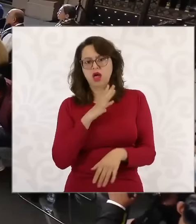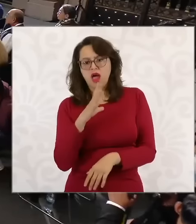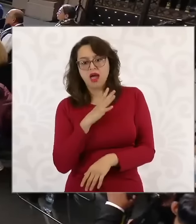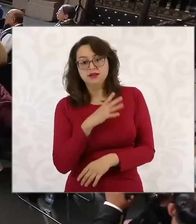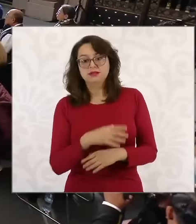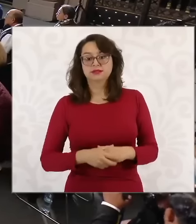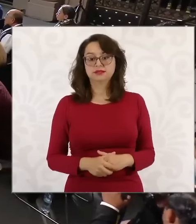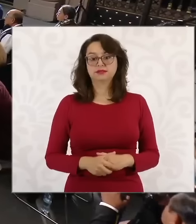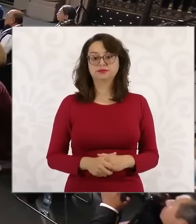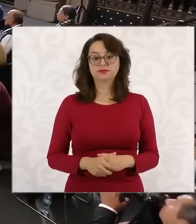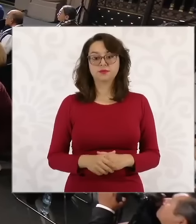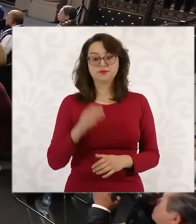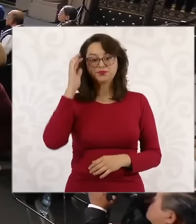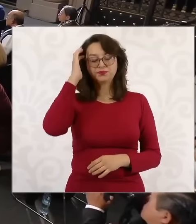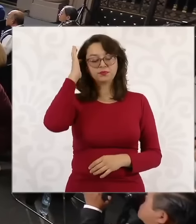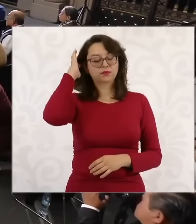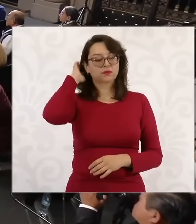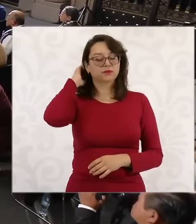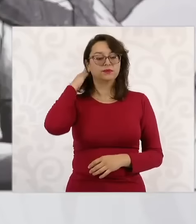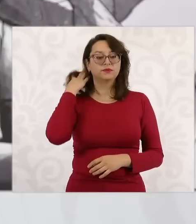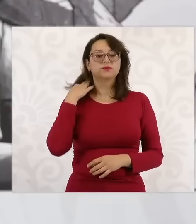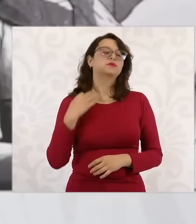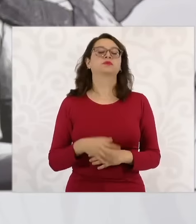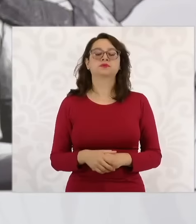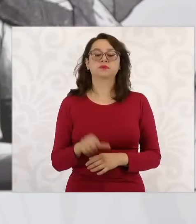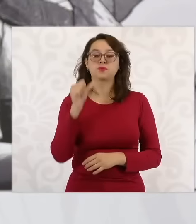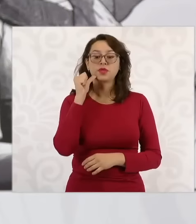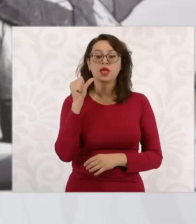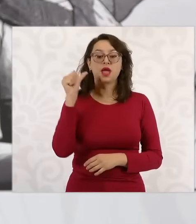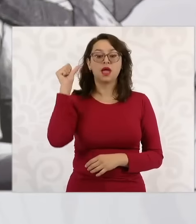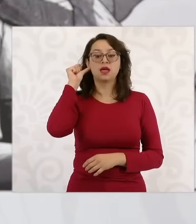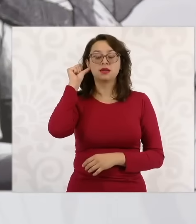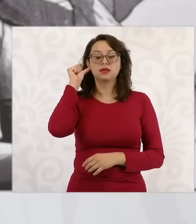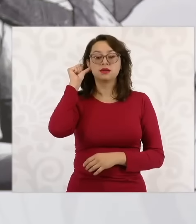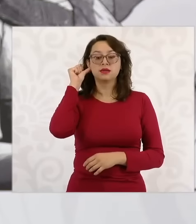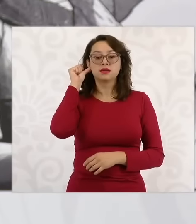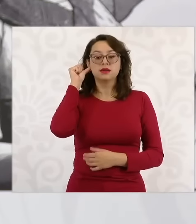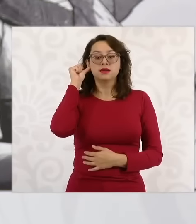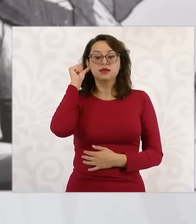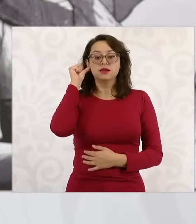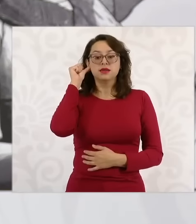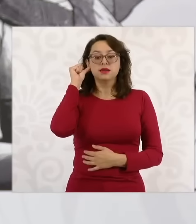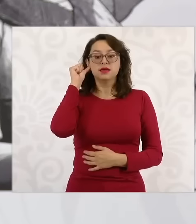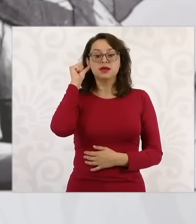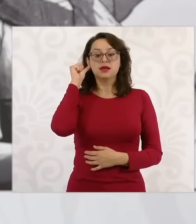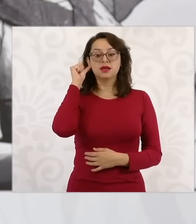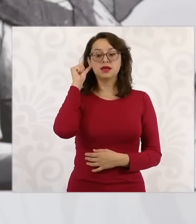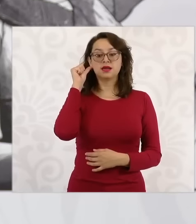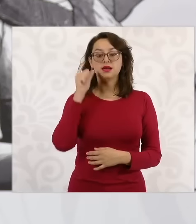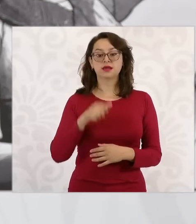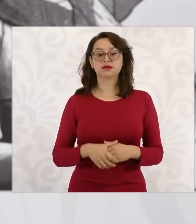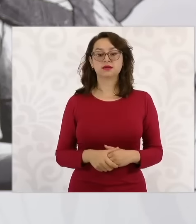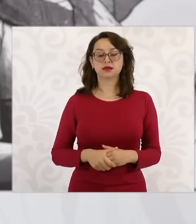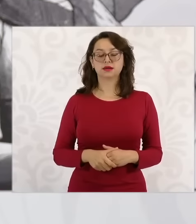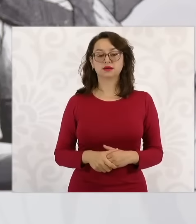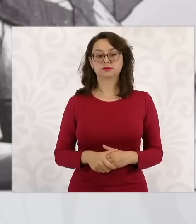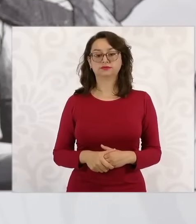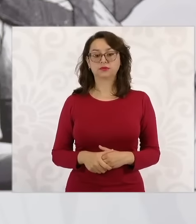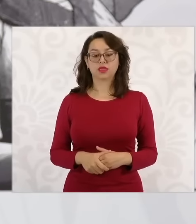Recuerden que ayer hubo una intervención de Estados Unidos para una lancha que llevaba